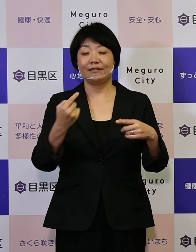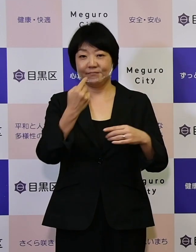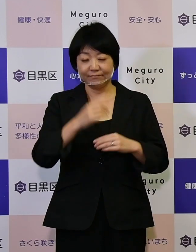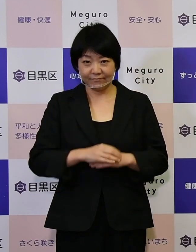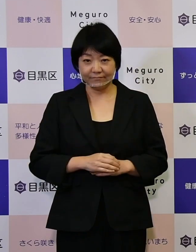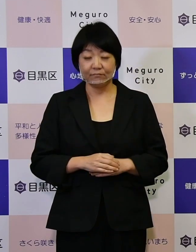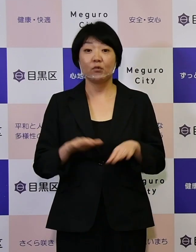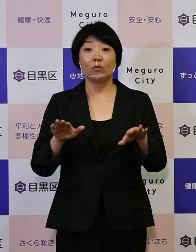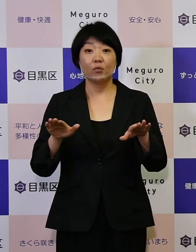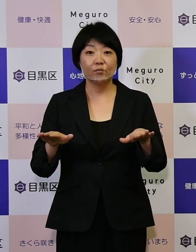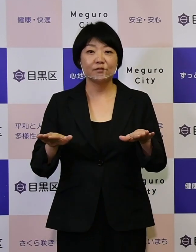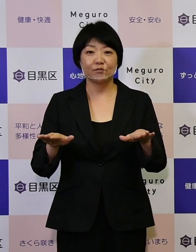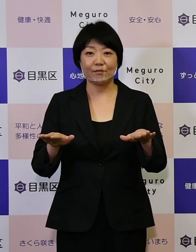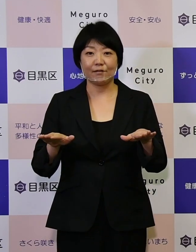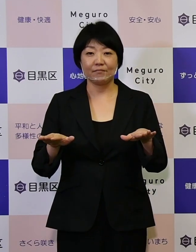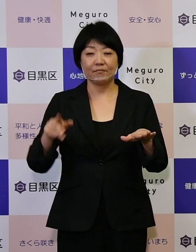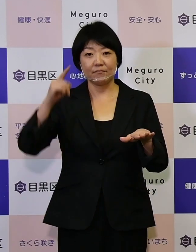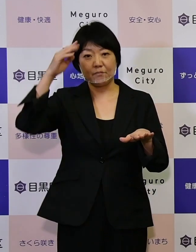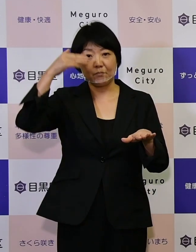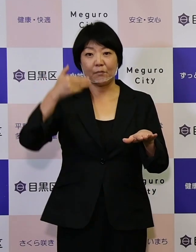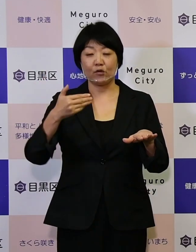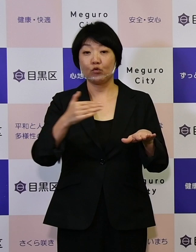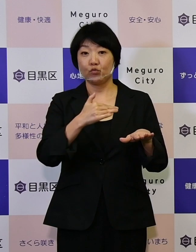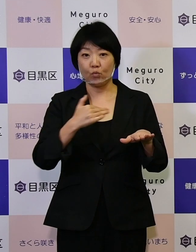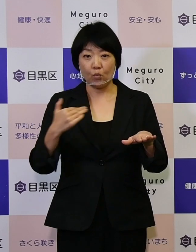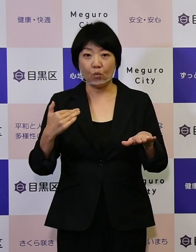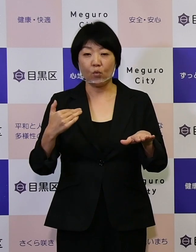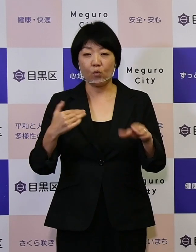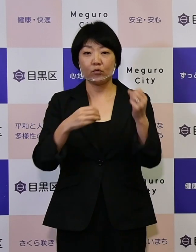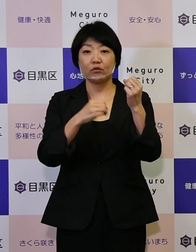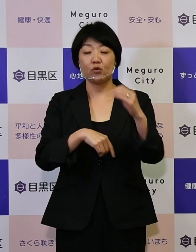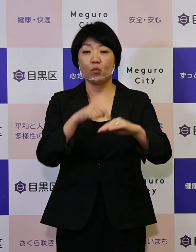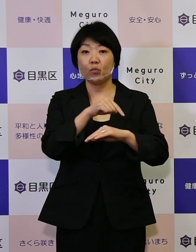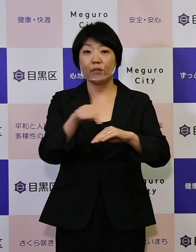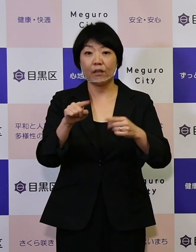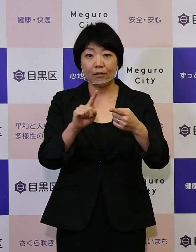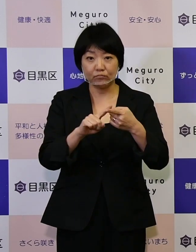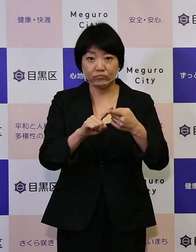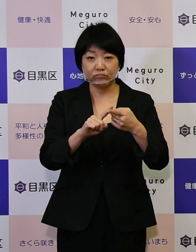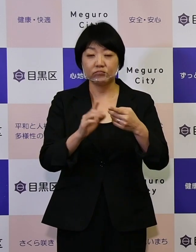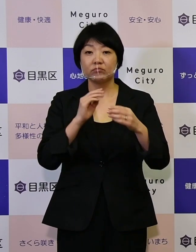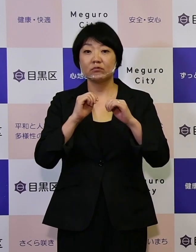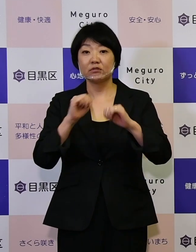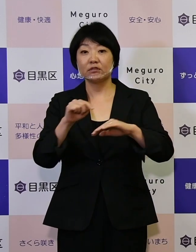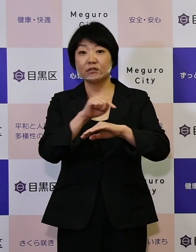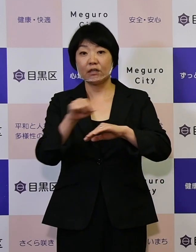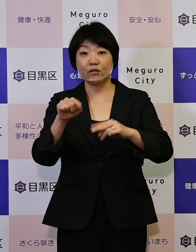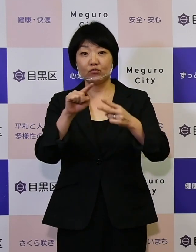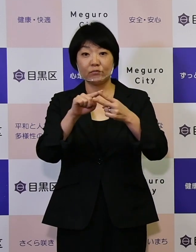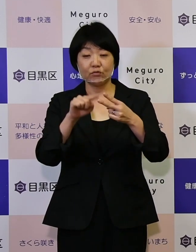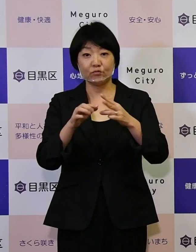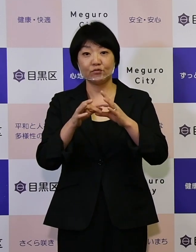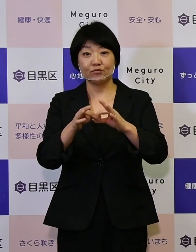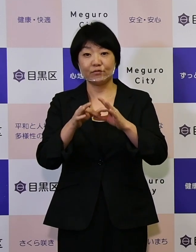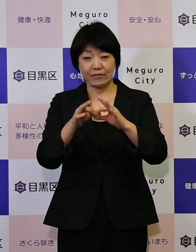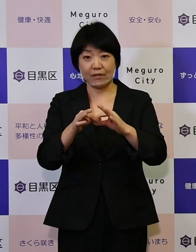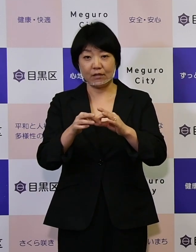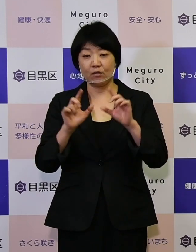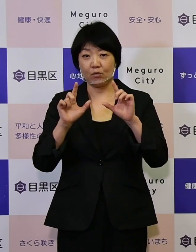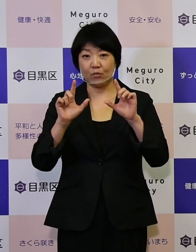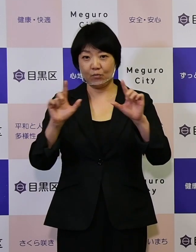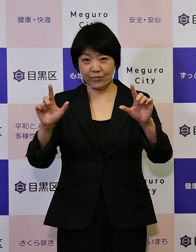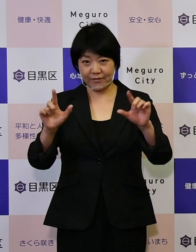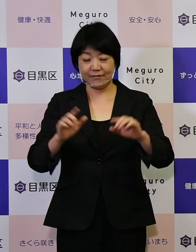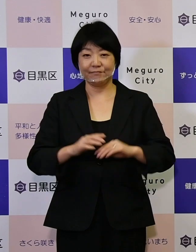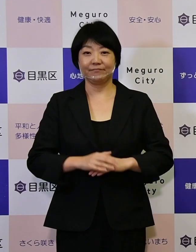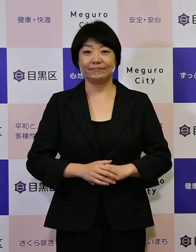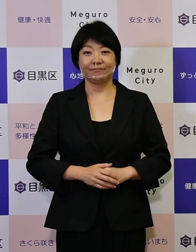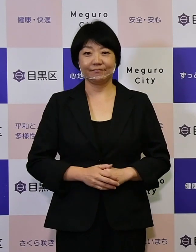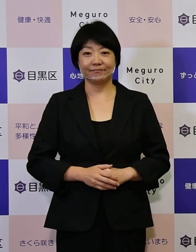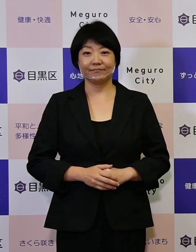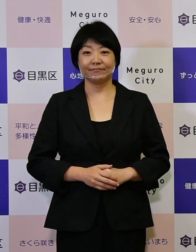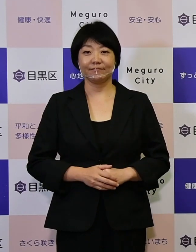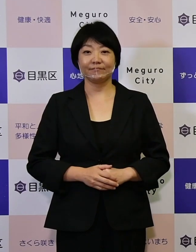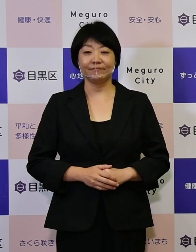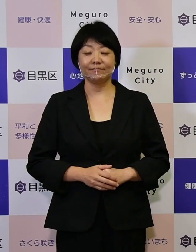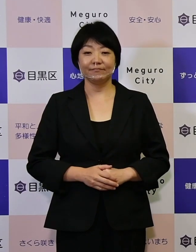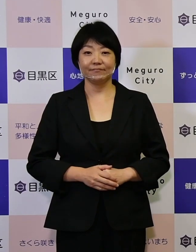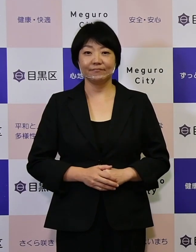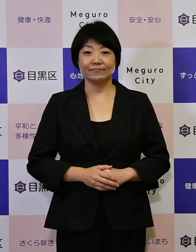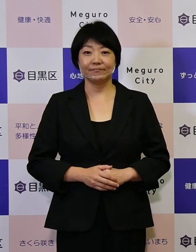本日は目黒区の基本計画そして実施計画について お知らせさせていただきたいと思います。